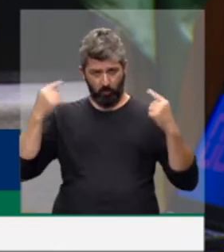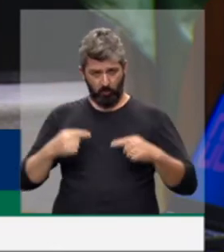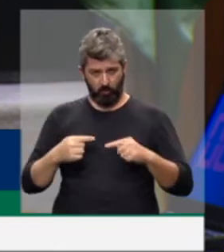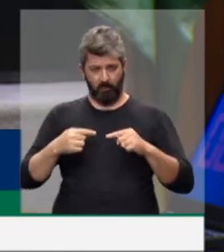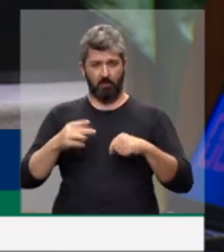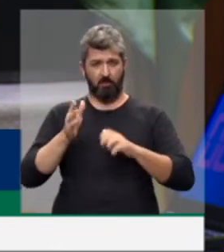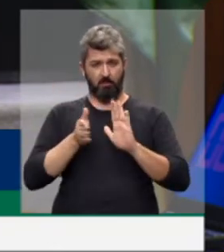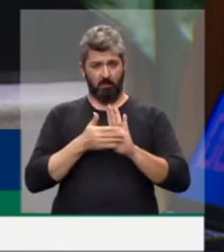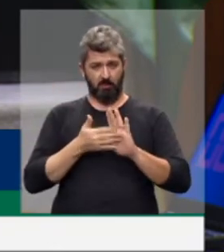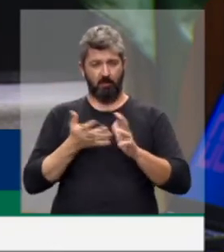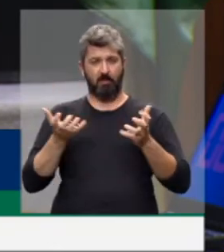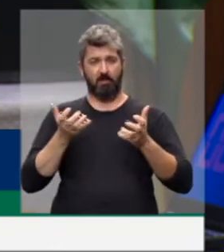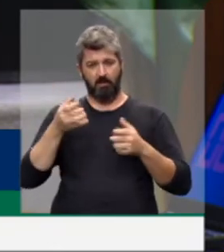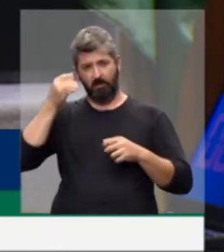AGÊNCIA ENTÃO NÓS QUEREMOS COLOCAR AQUI QUE AS PESSOAS